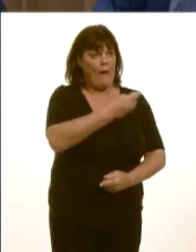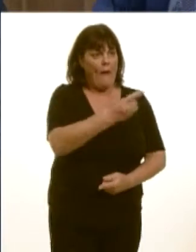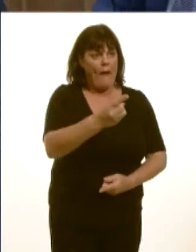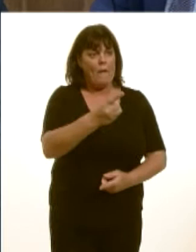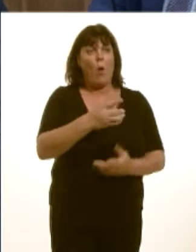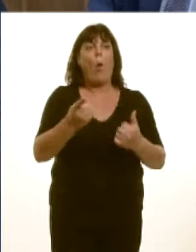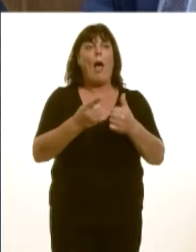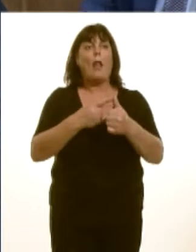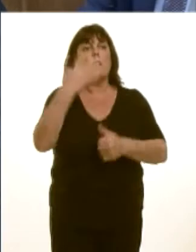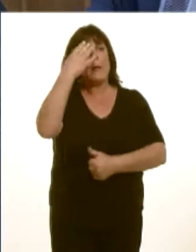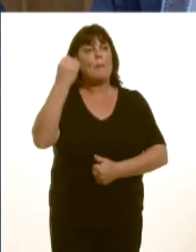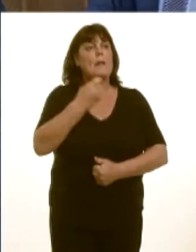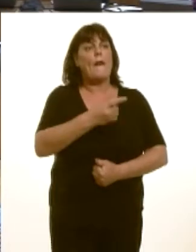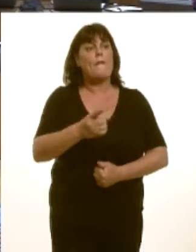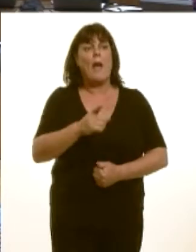and those, of course, who care for them.